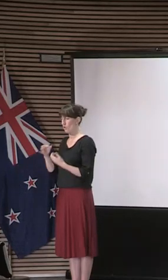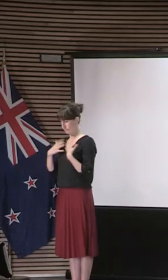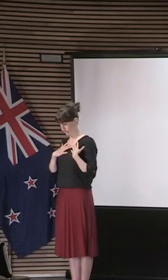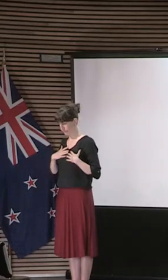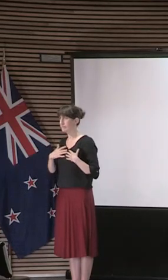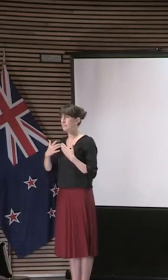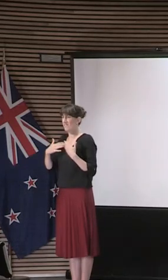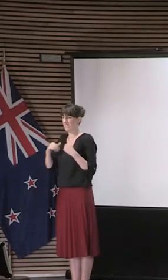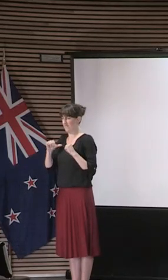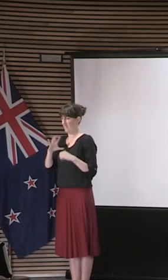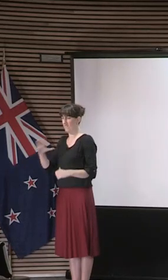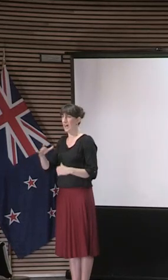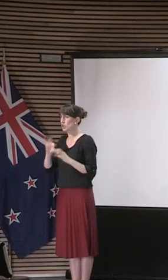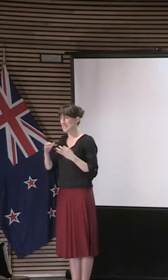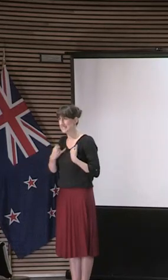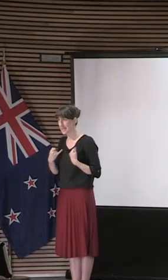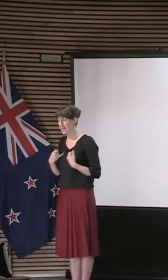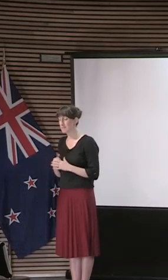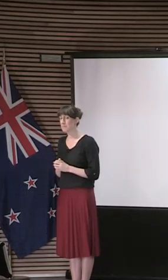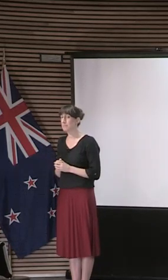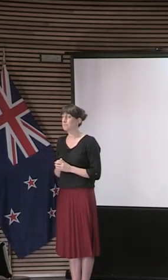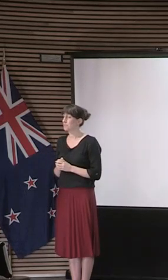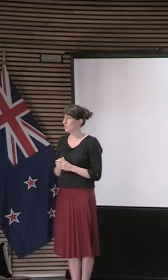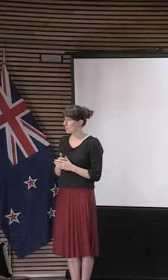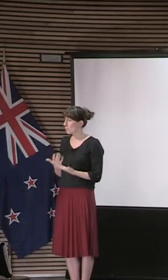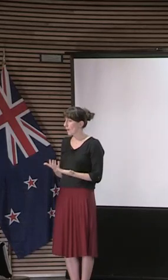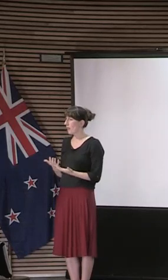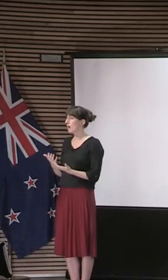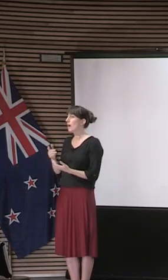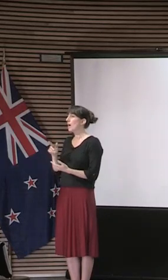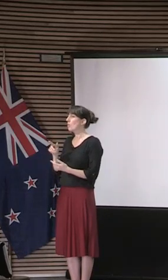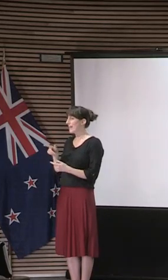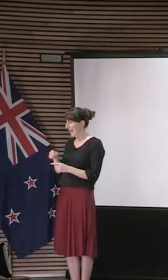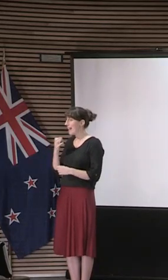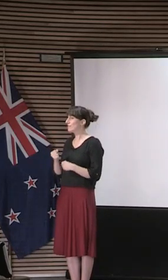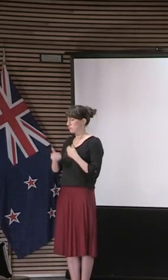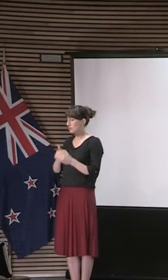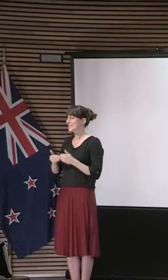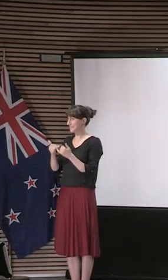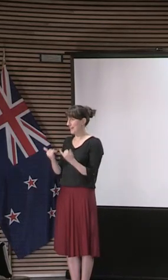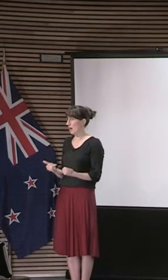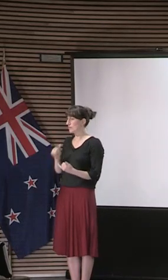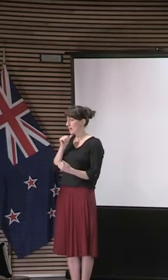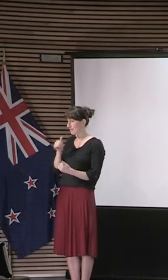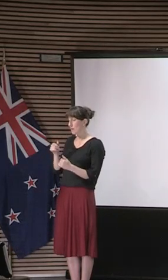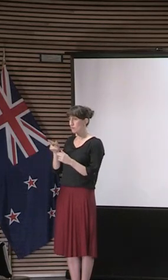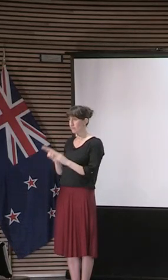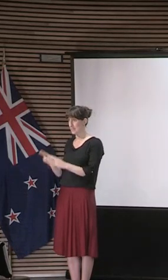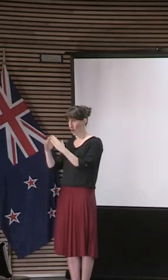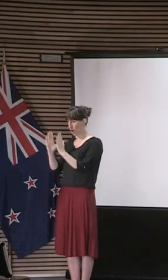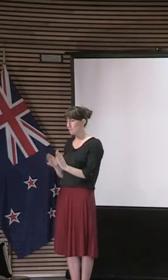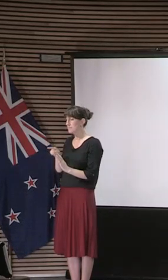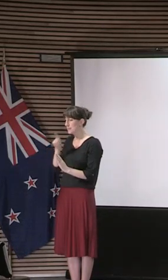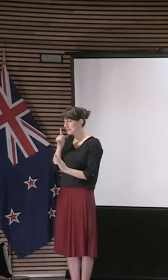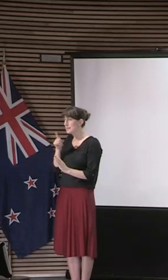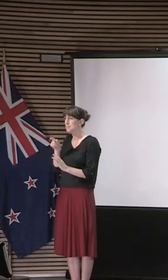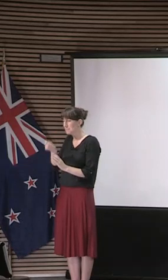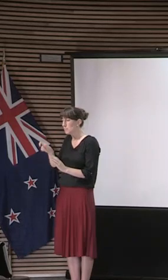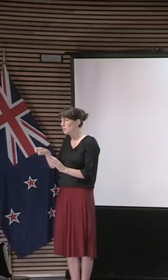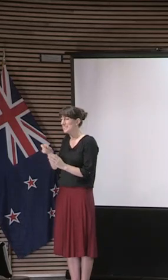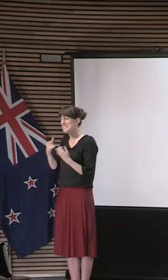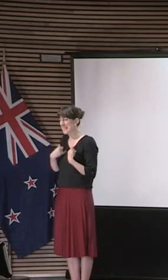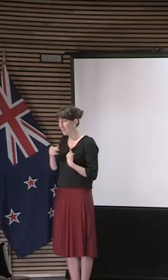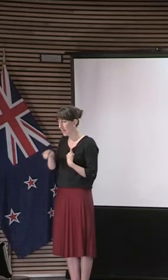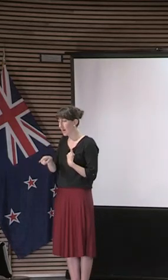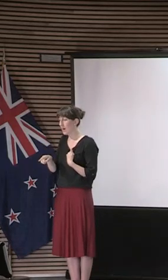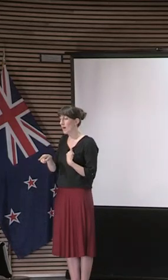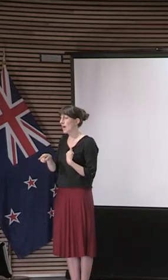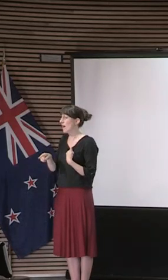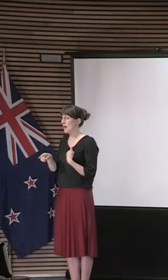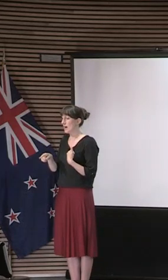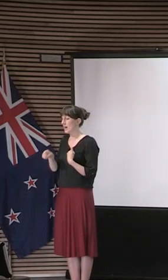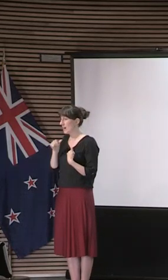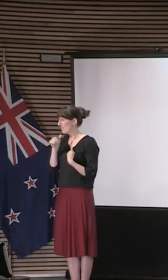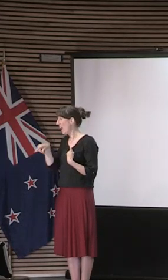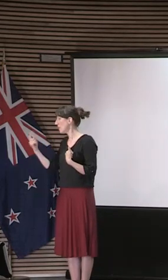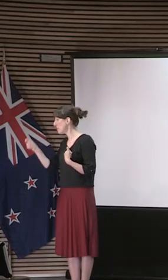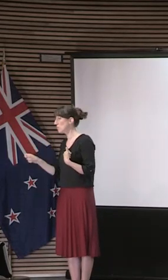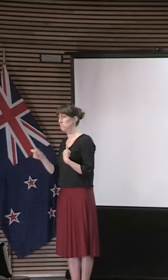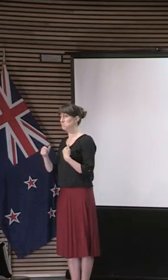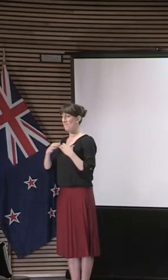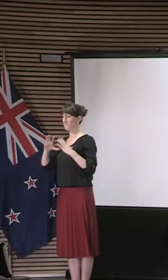te whare okiokinga kotahi i enei